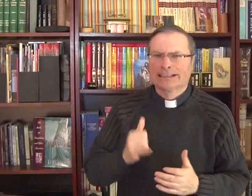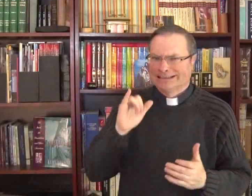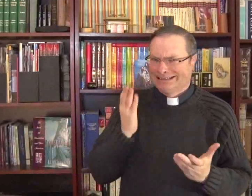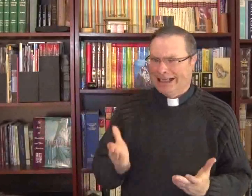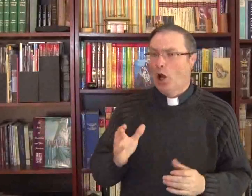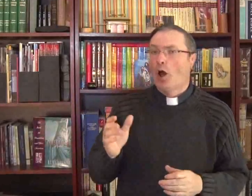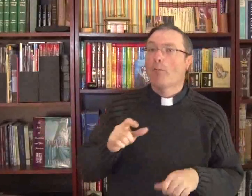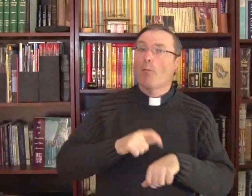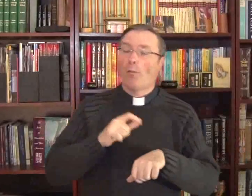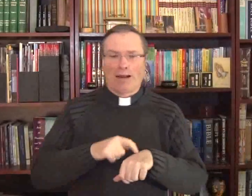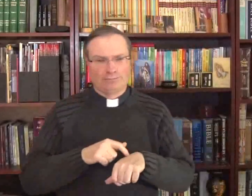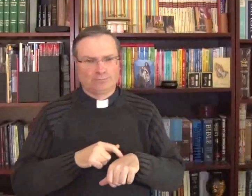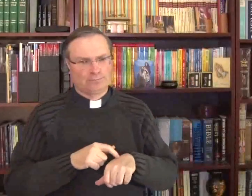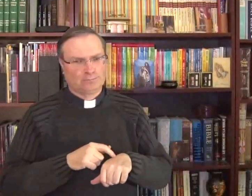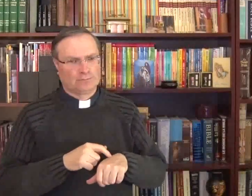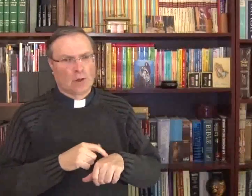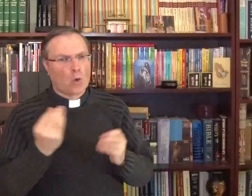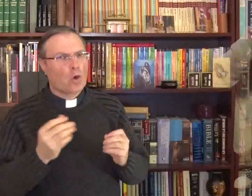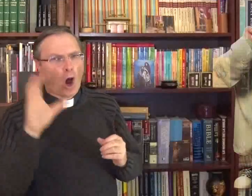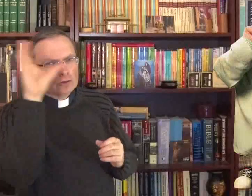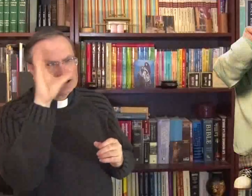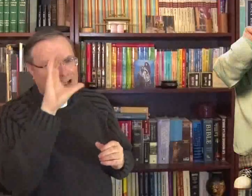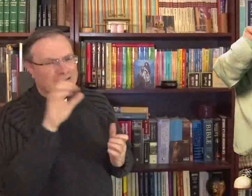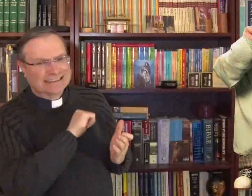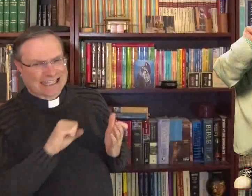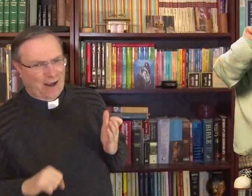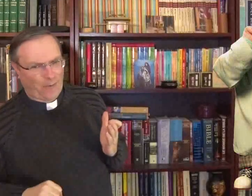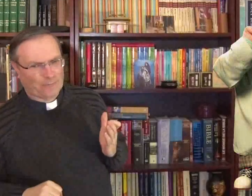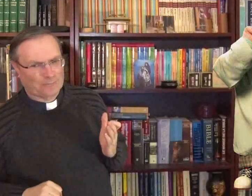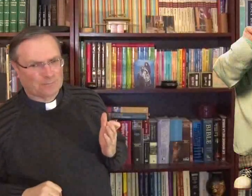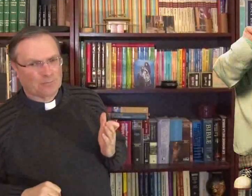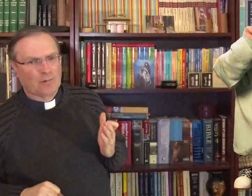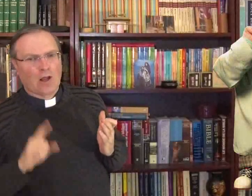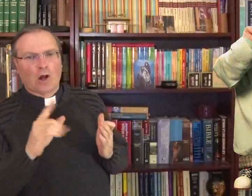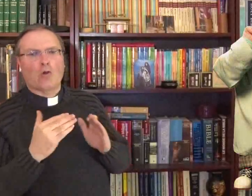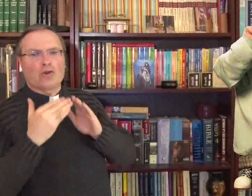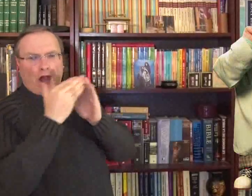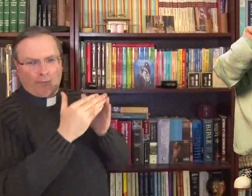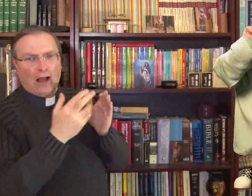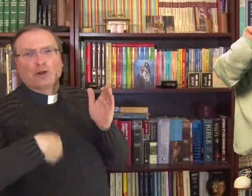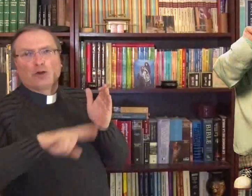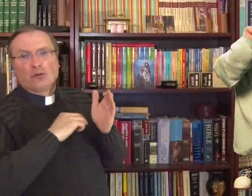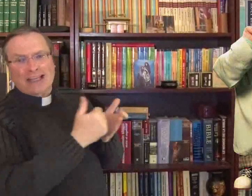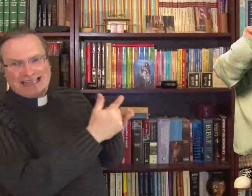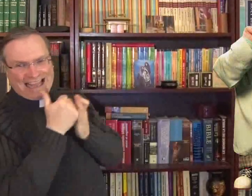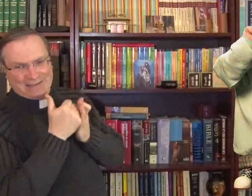C’est le moment où on cherche le Seigneur, qu’on lui demande de nous aider.